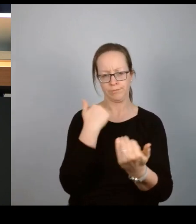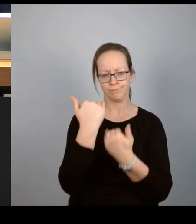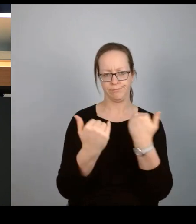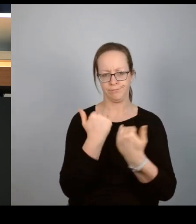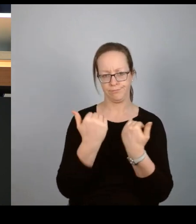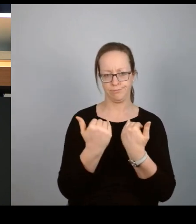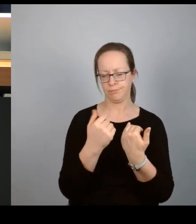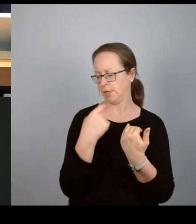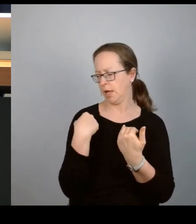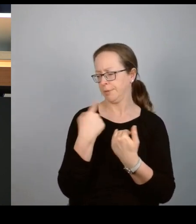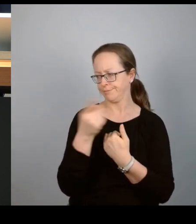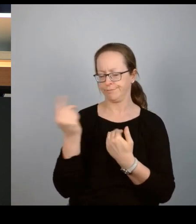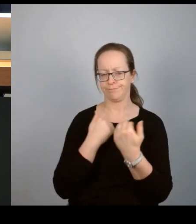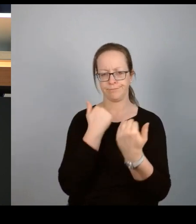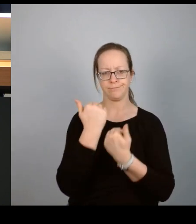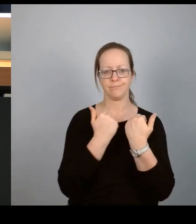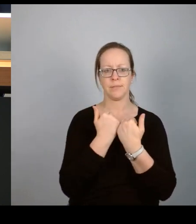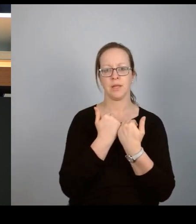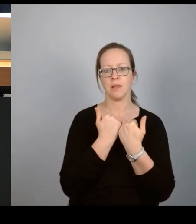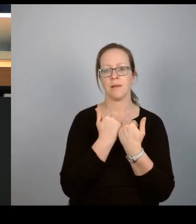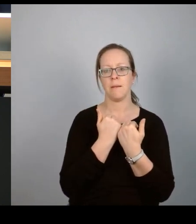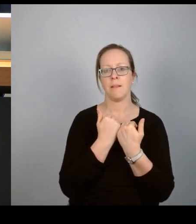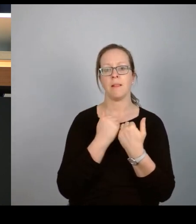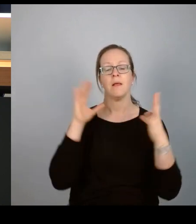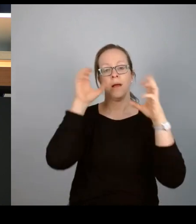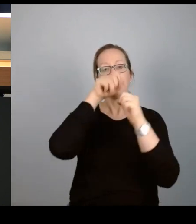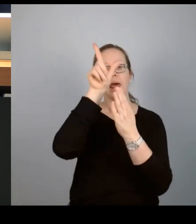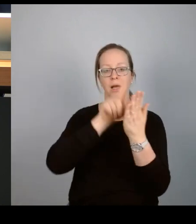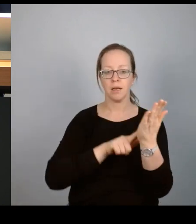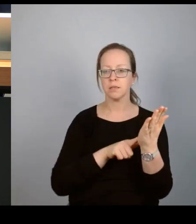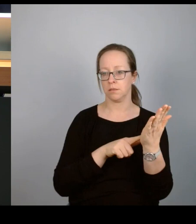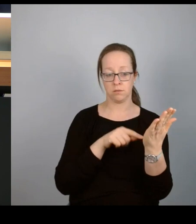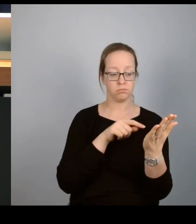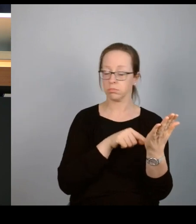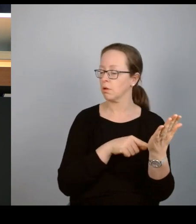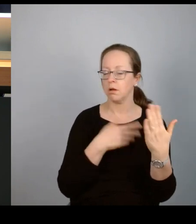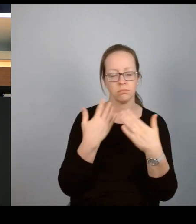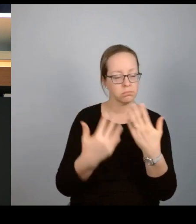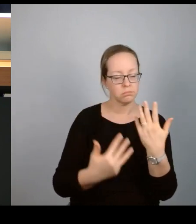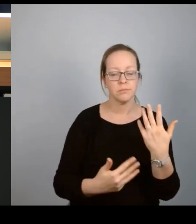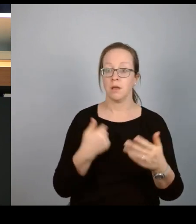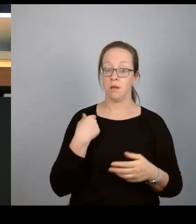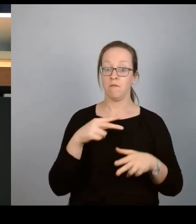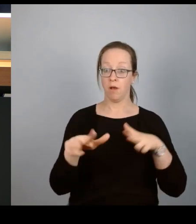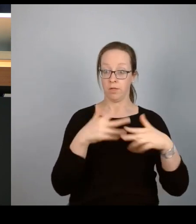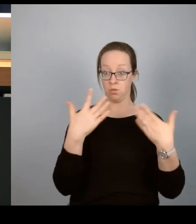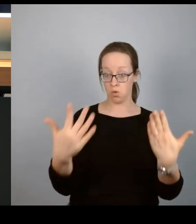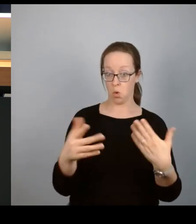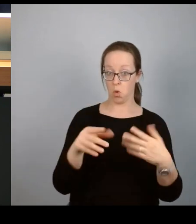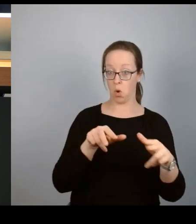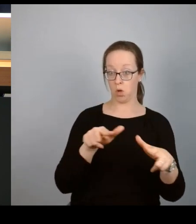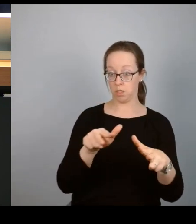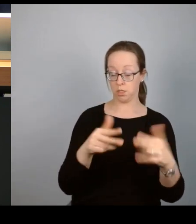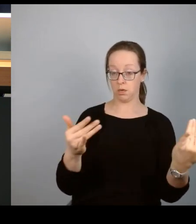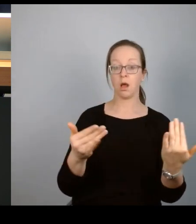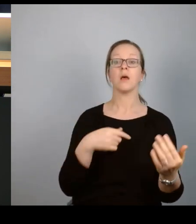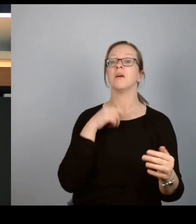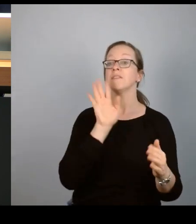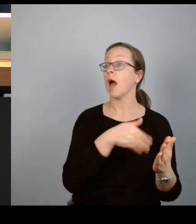was man tun sollte. Aber das ist, glaube ich, etwas, was wir jetzt auch schon viel und auch ausführlich berichtet habe.